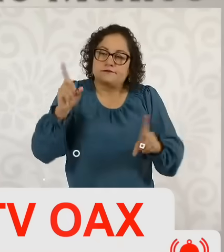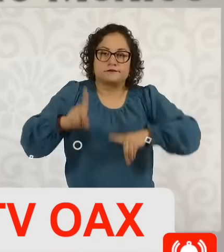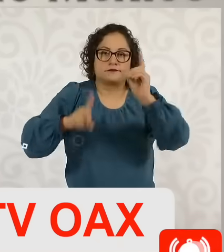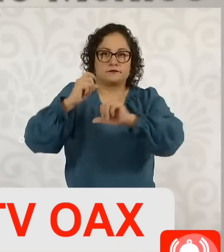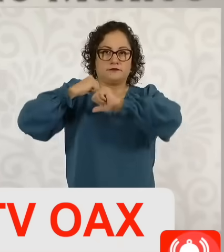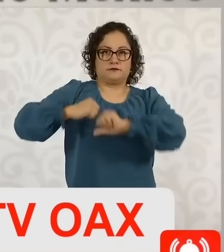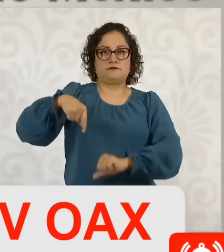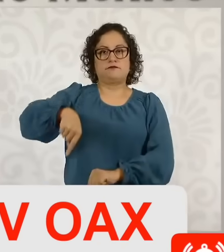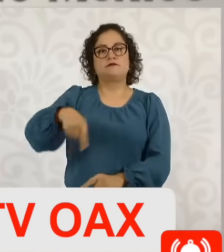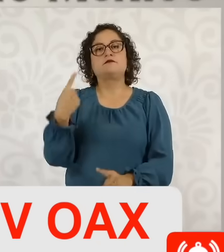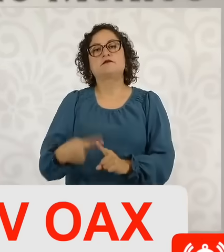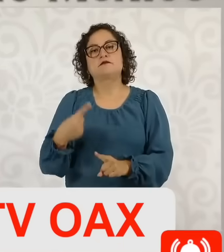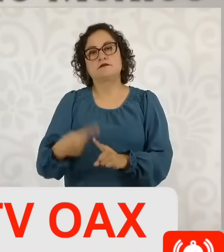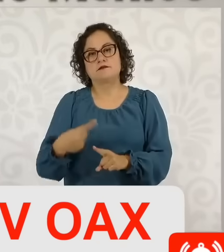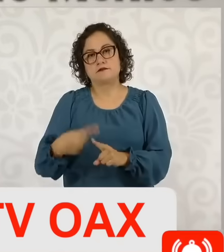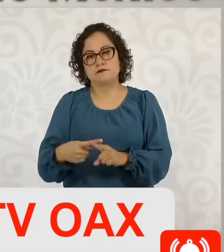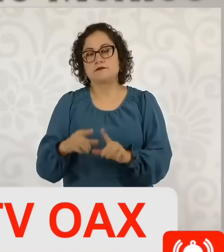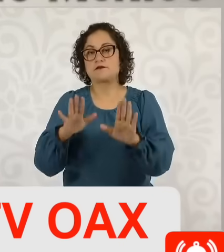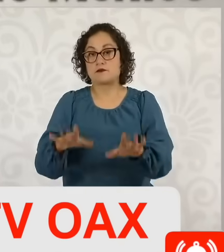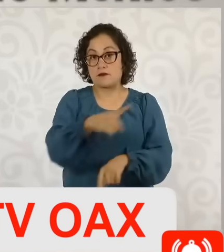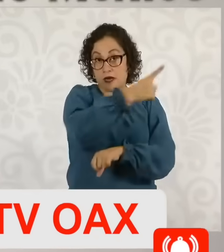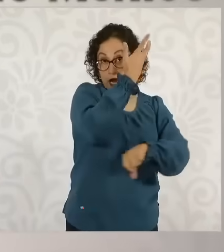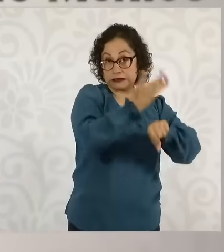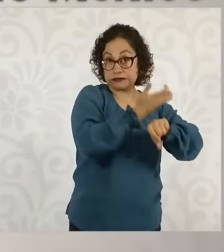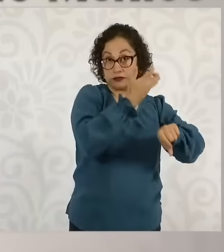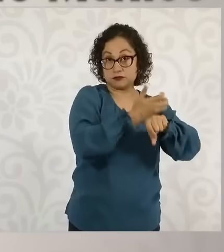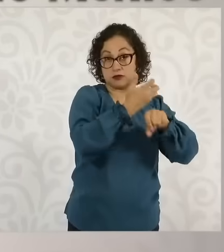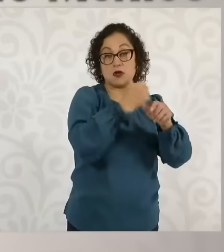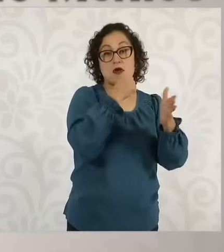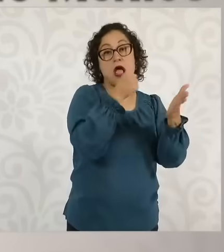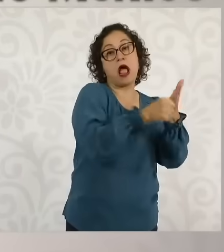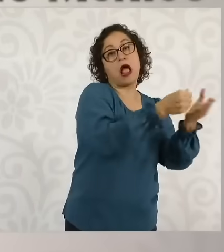de transporte de Estados Unidos la notificación para ver a qué se refiere y en el momento que se